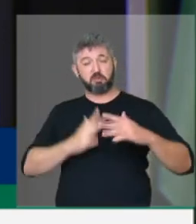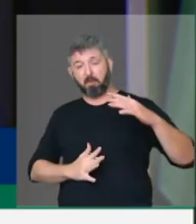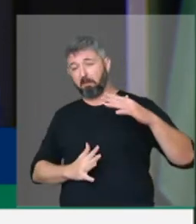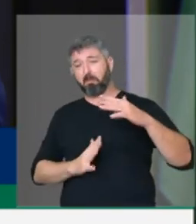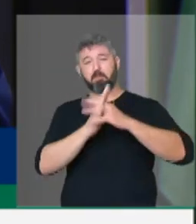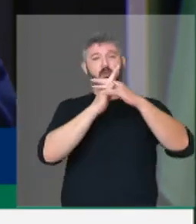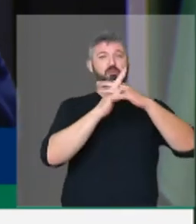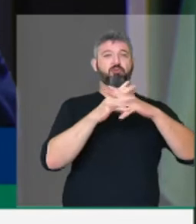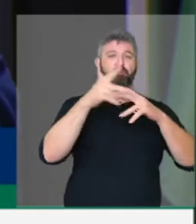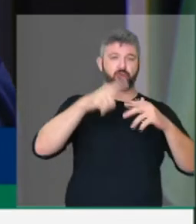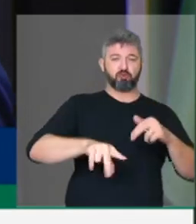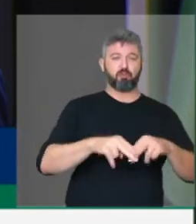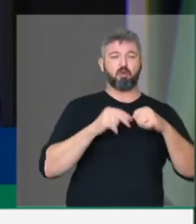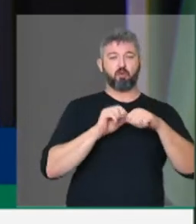MORRERAM EM DECORRÊNCIA DA